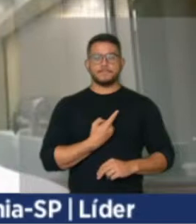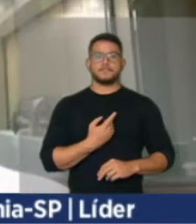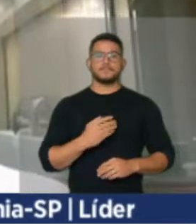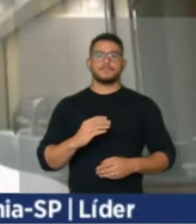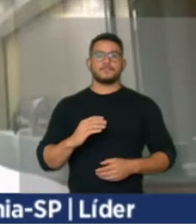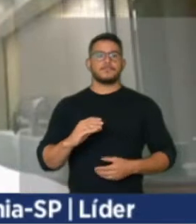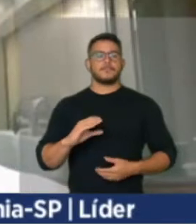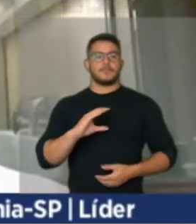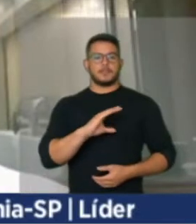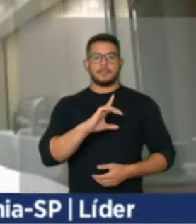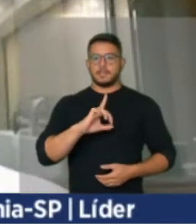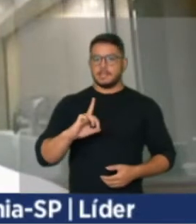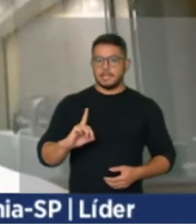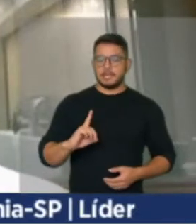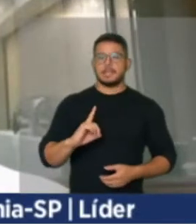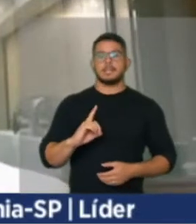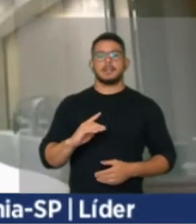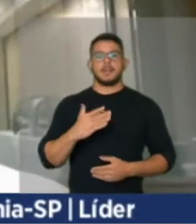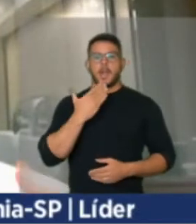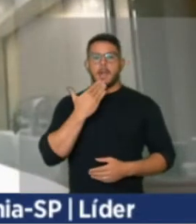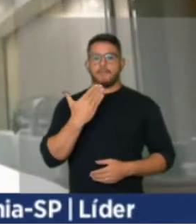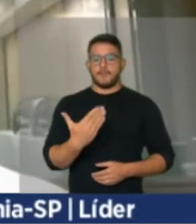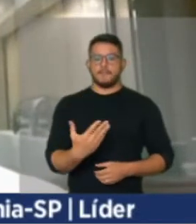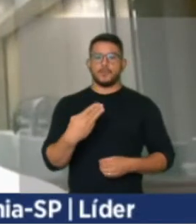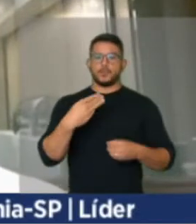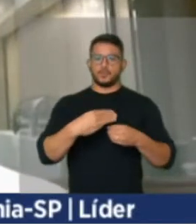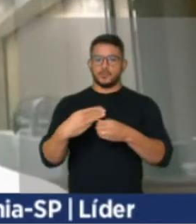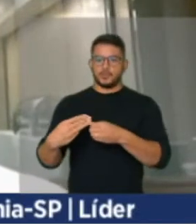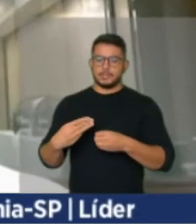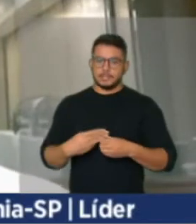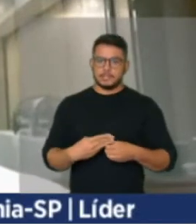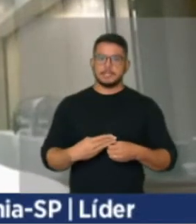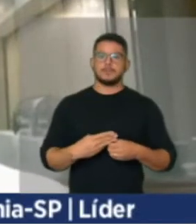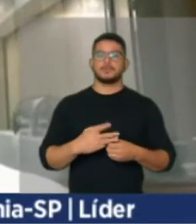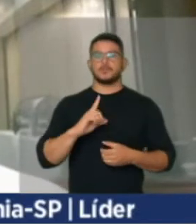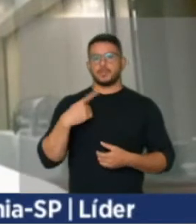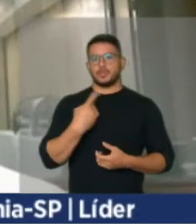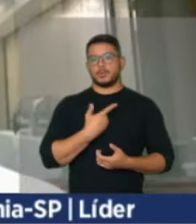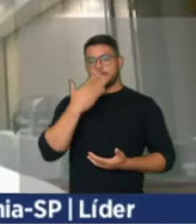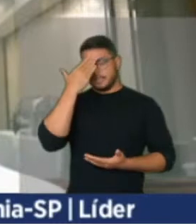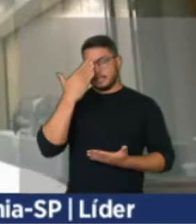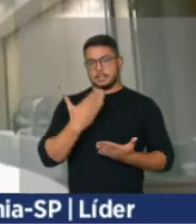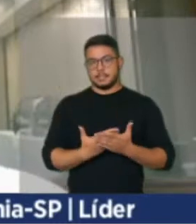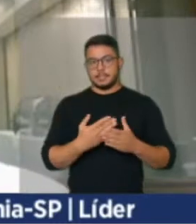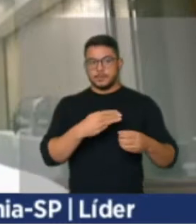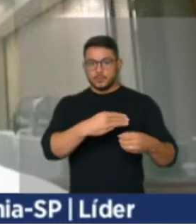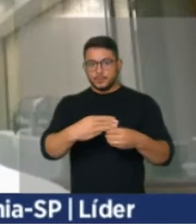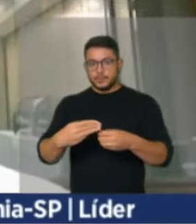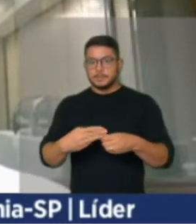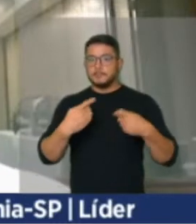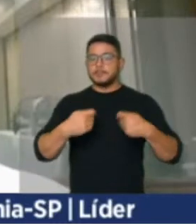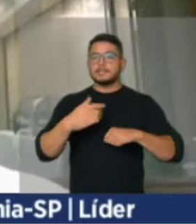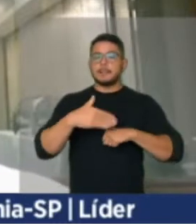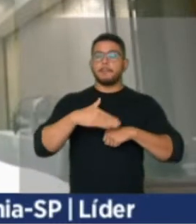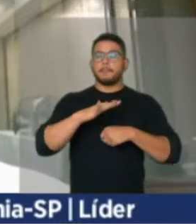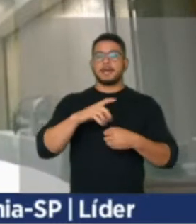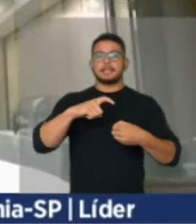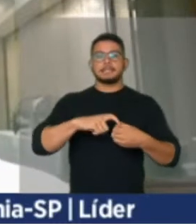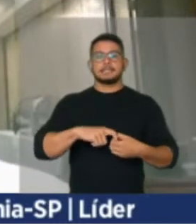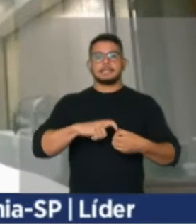MAIS AUTONOMIA PARA PODER PRESTAR SEUS SERVIÇOS PORQUE ASSIM NÓS TEREMOS MAIOR E MELHOR QUALIDADE, A PRÓPRIA POPULAÇÃO TEM MAIS CONDIÇÕES DE EXIGIR DA